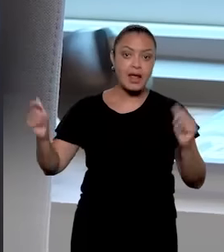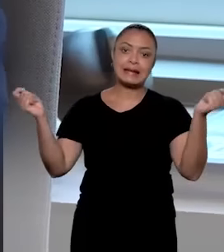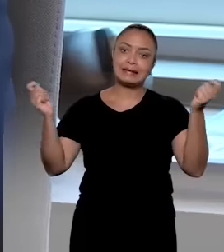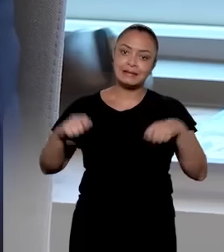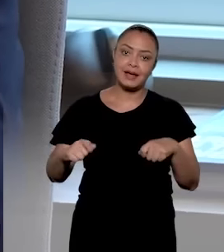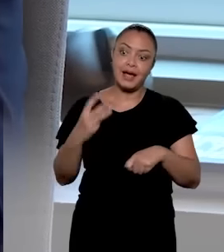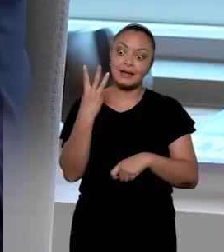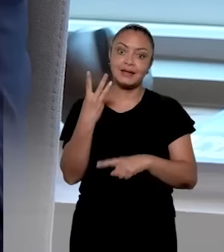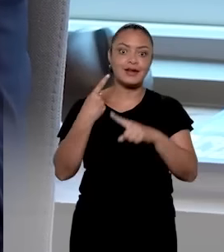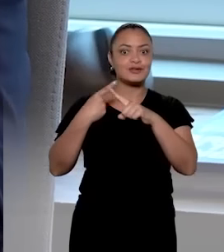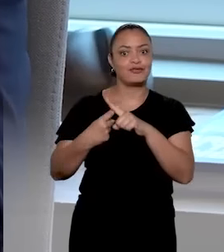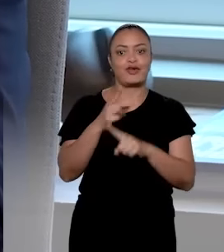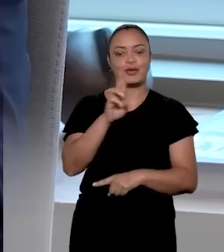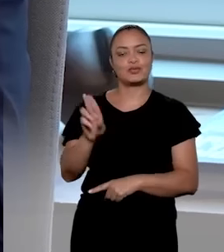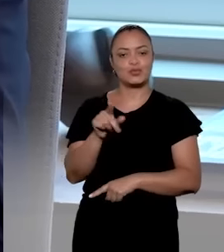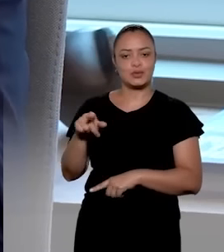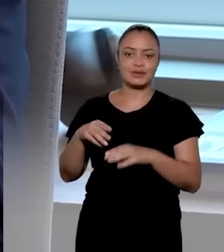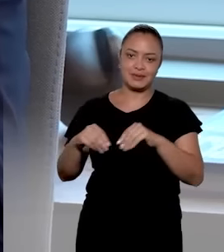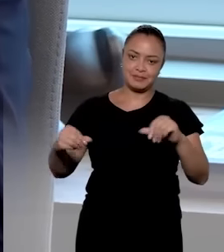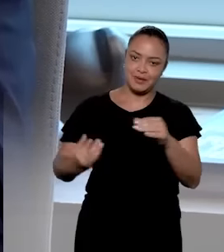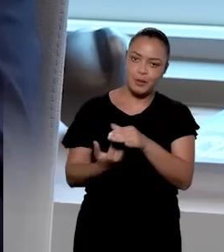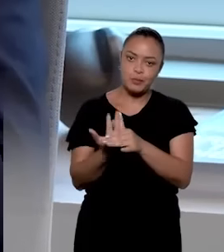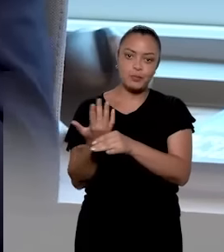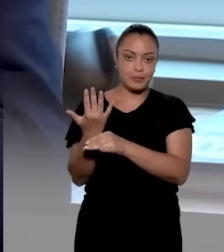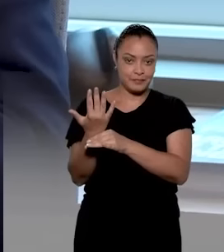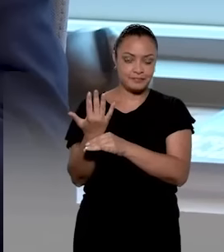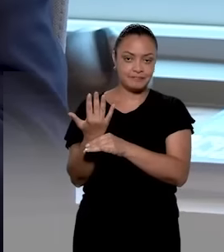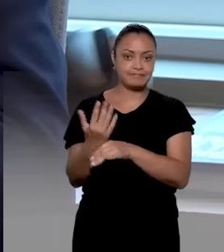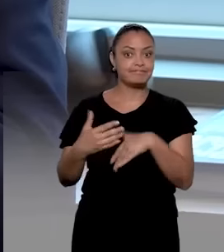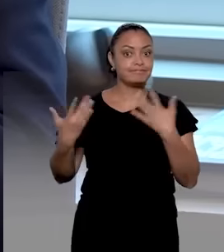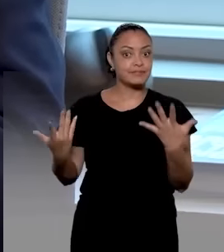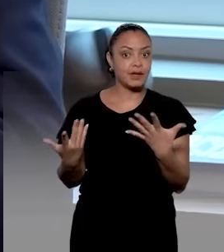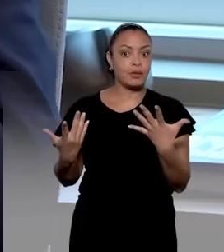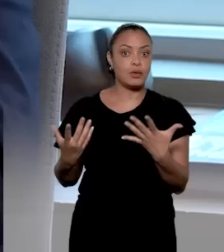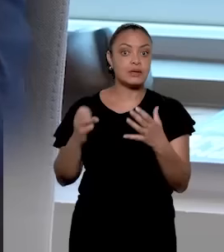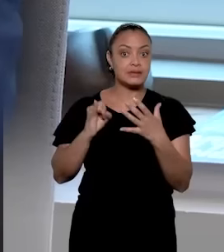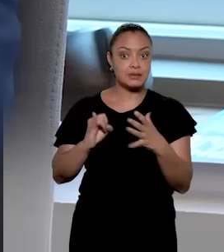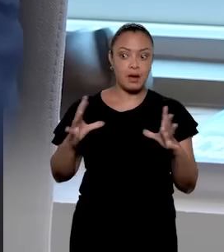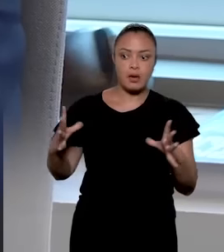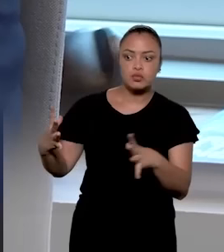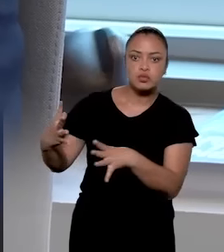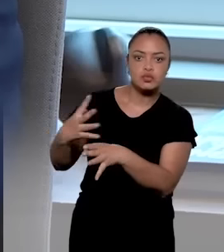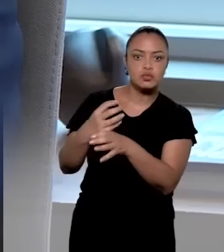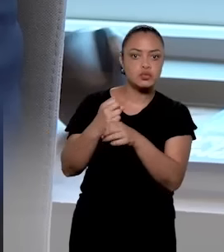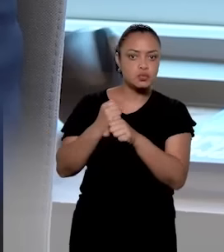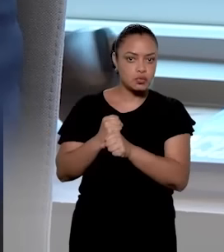replicar isso no resto do mundo tropical. Então, a soma de todas as áreas cultivadas